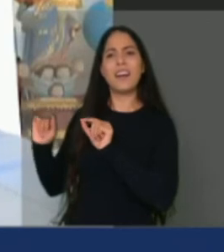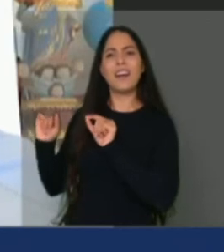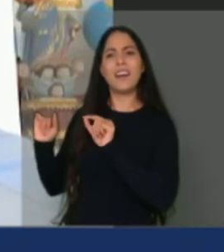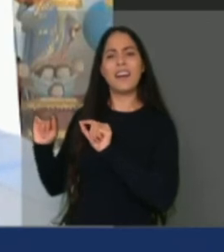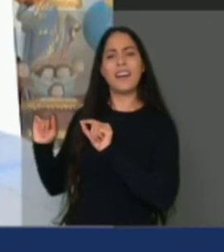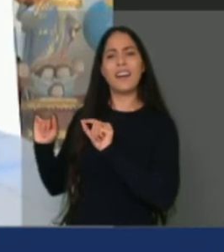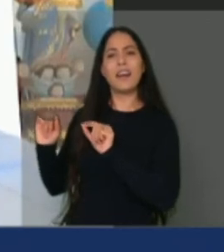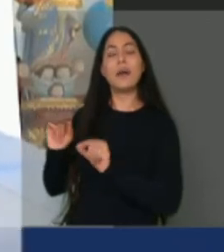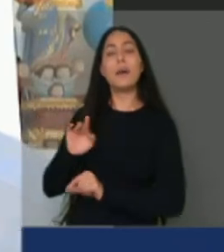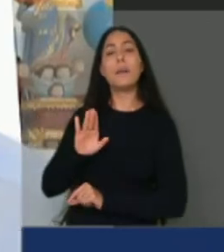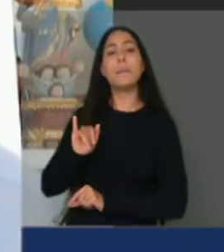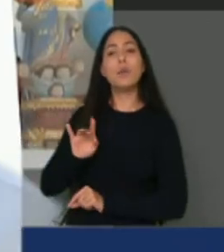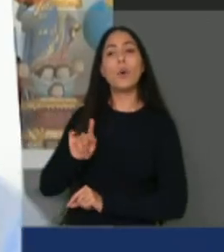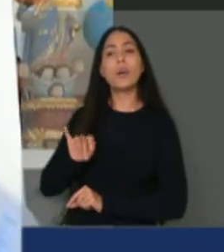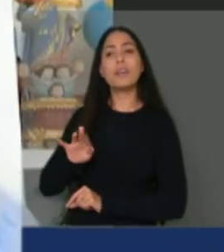FEITA PELO JORNALISTA MIRA NETO DO CEARÁ, A RESPEITO DO